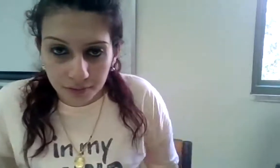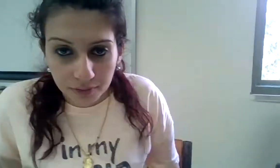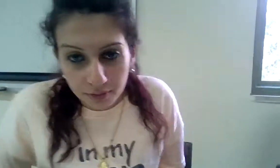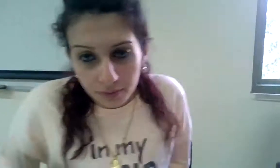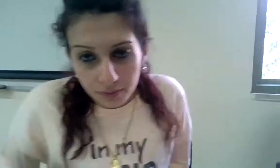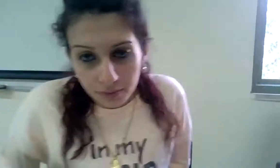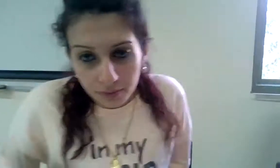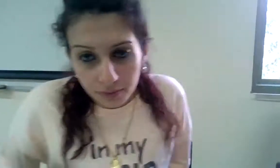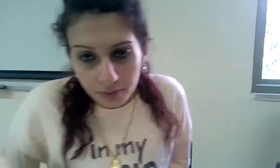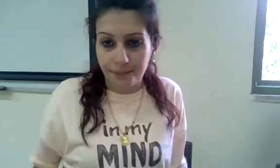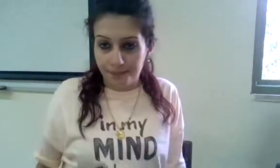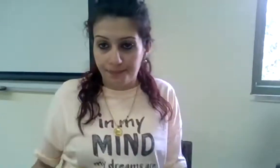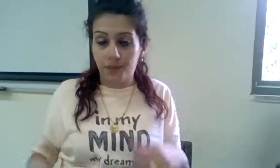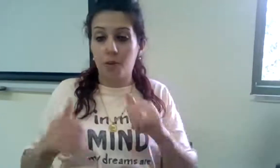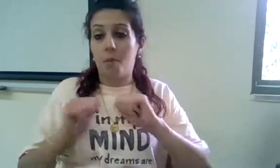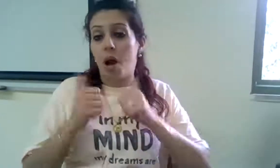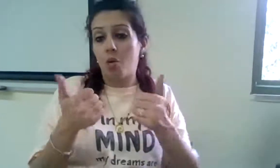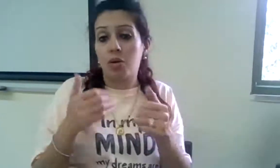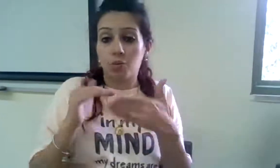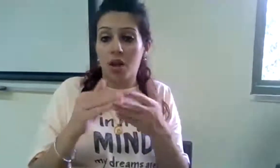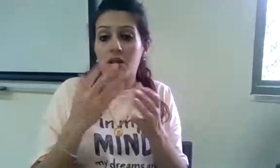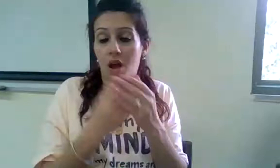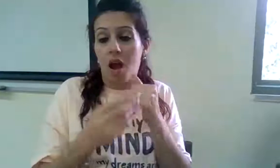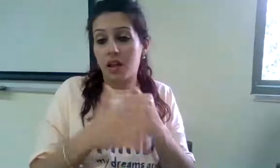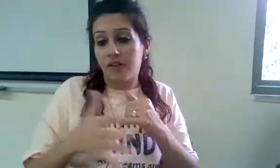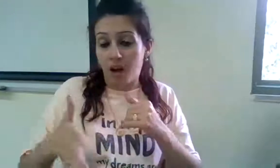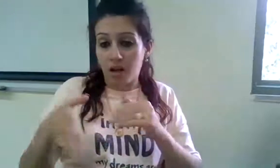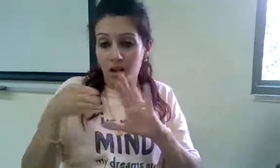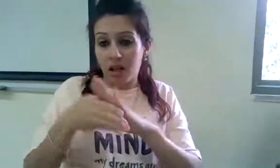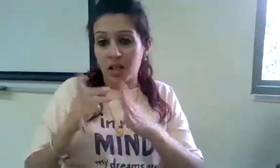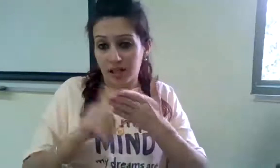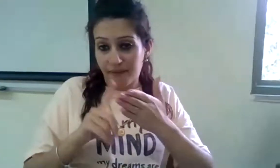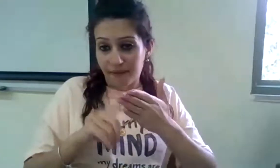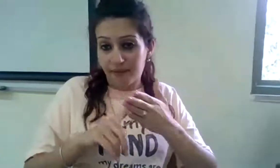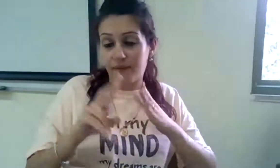هم من ذوي الإعاقات الأخرى. أنا أيضا مشاركة في مشروع آخر